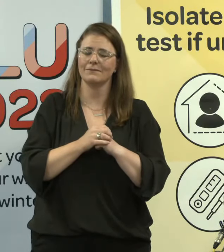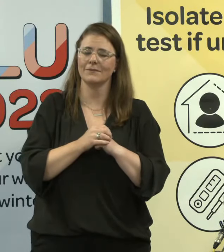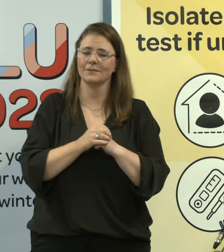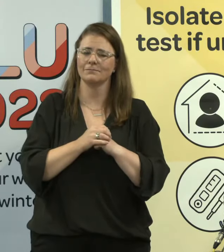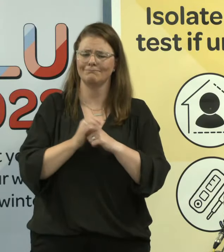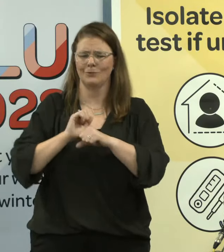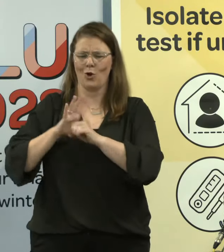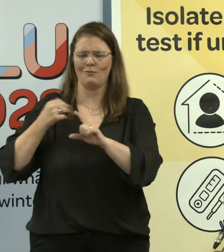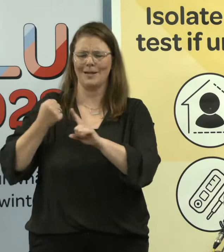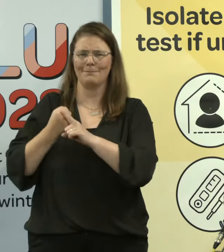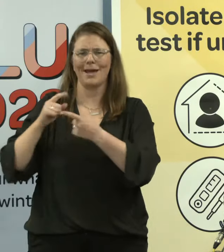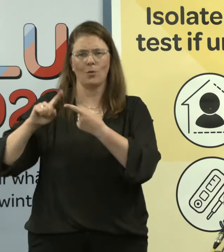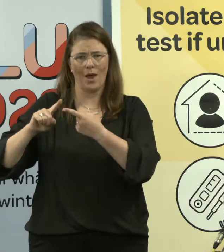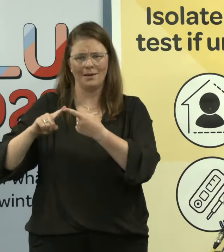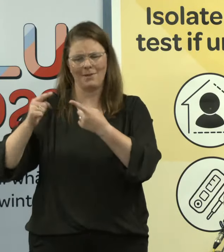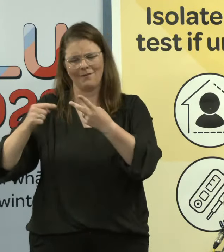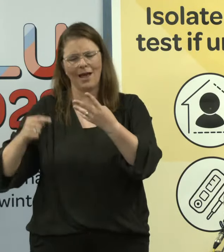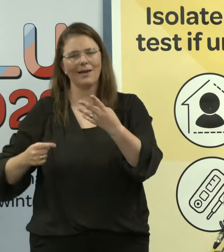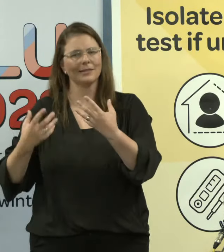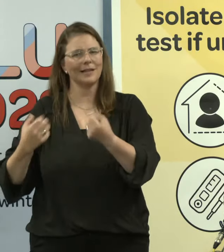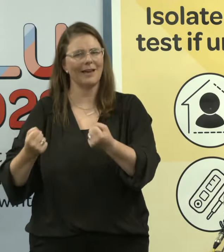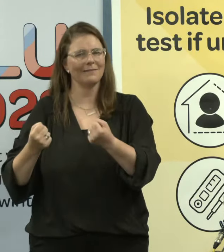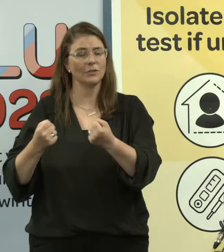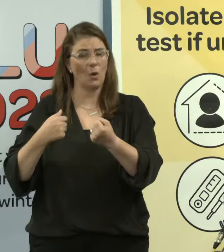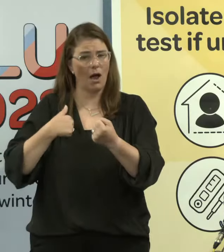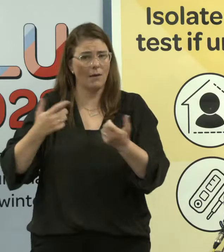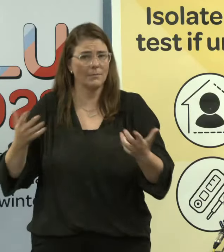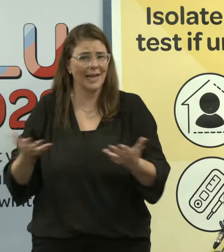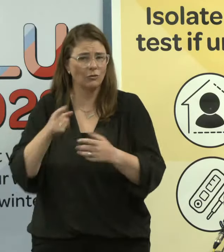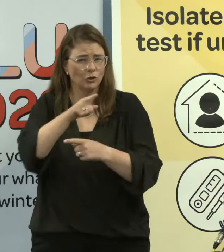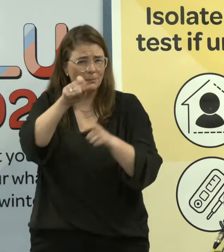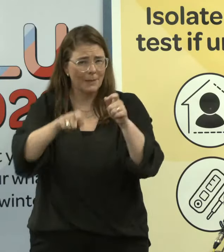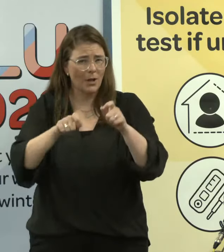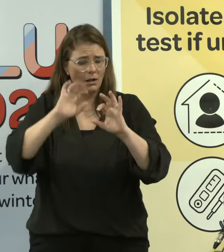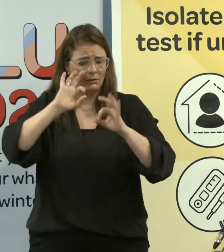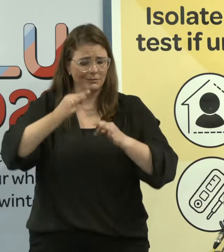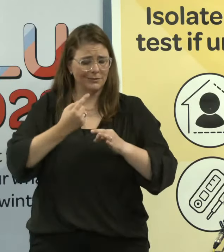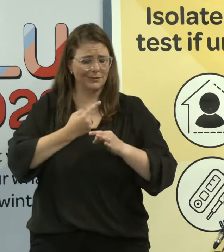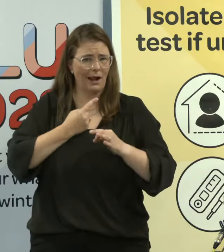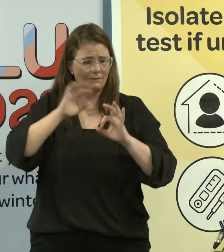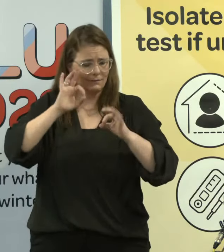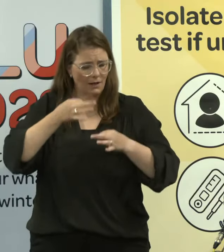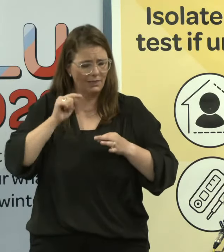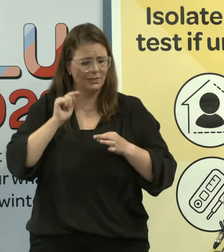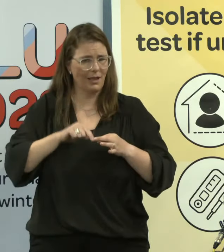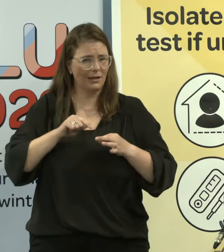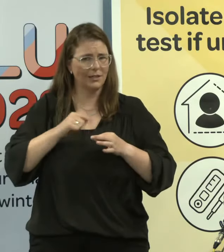wera mo etahi take, me te kua